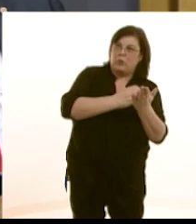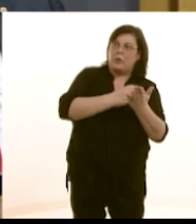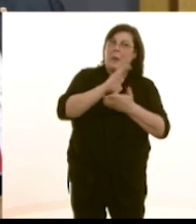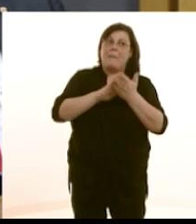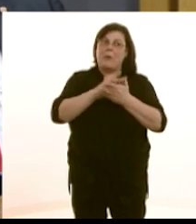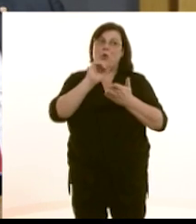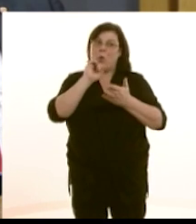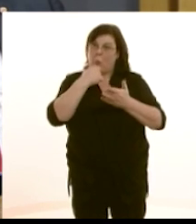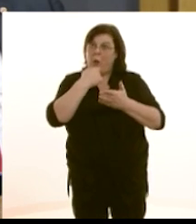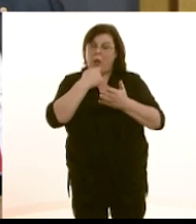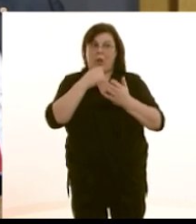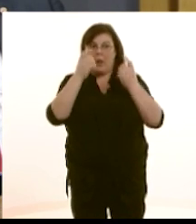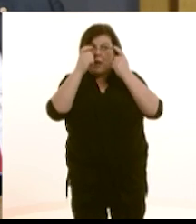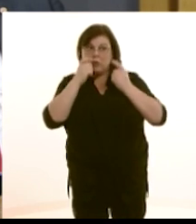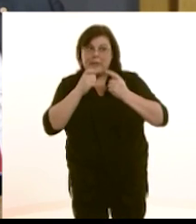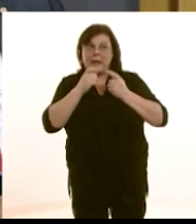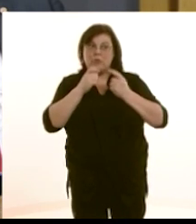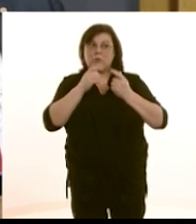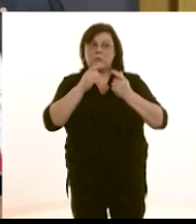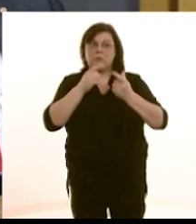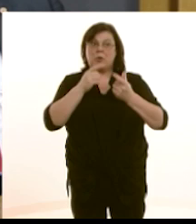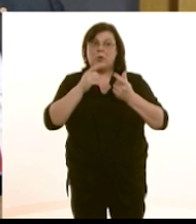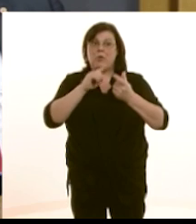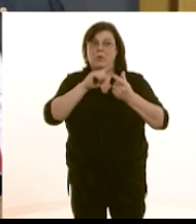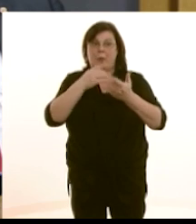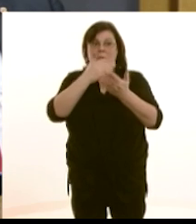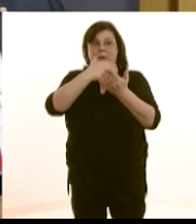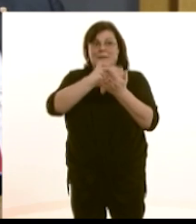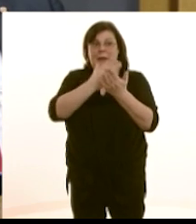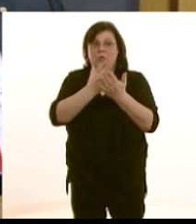digwydd yn y Cynulliad nesaf. Nid ywín gallu digwydd yn y Cynulliad hwn. Os yw hynnyín